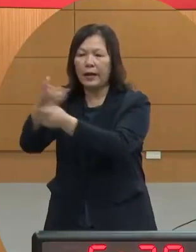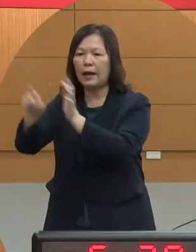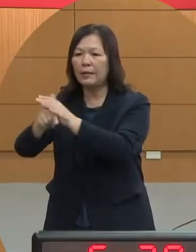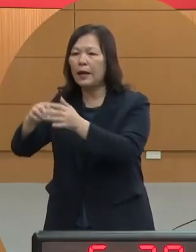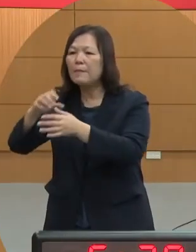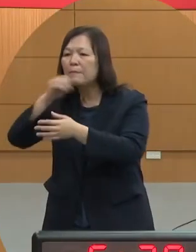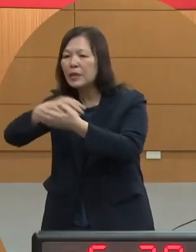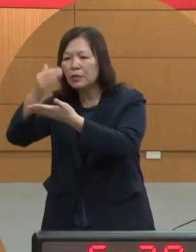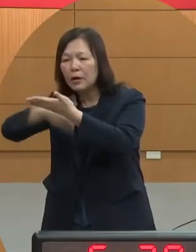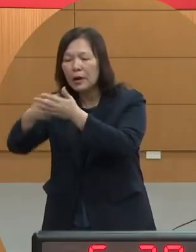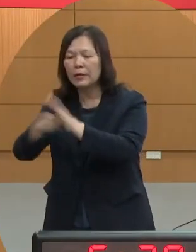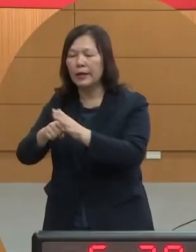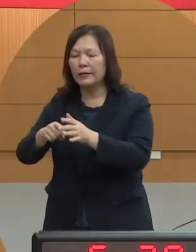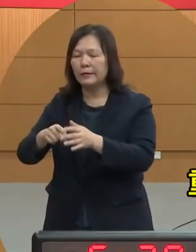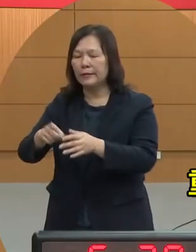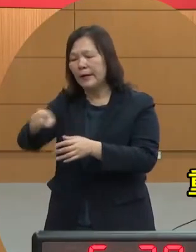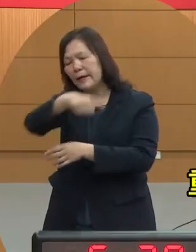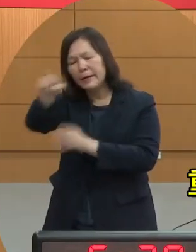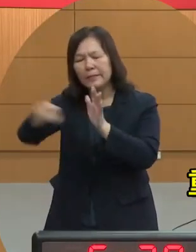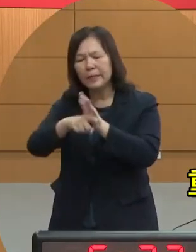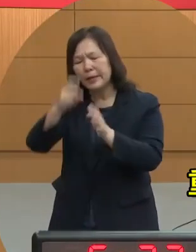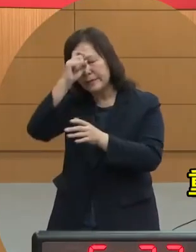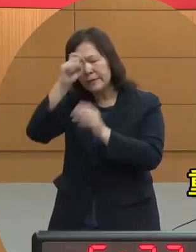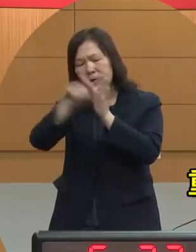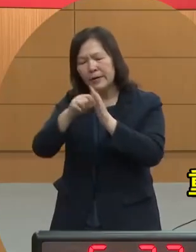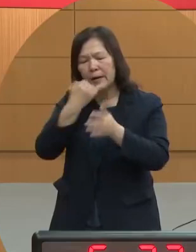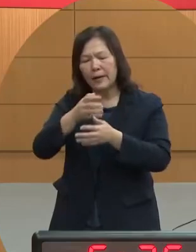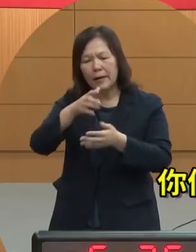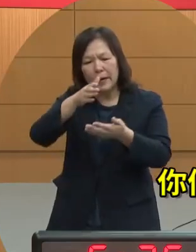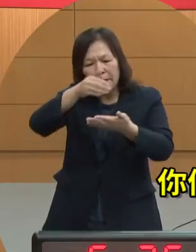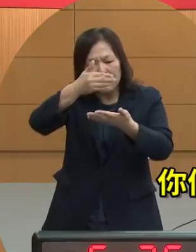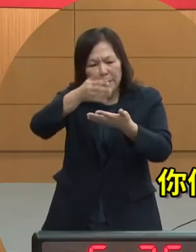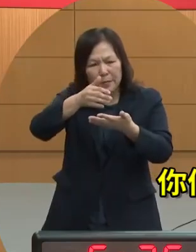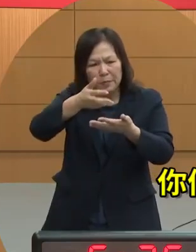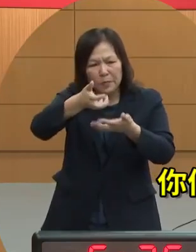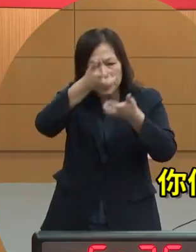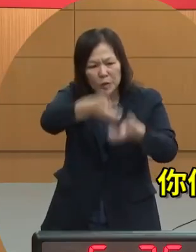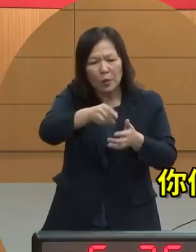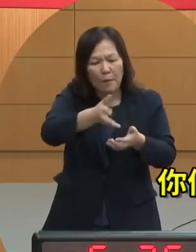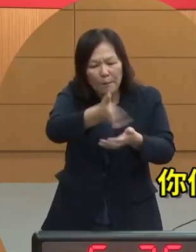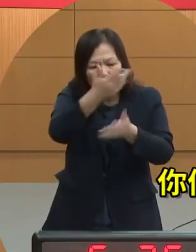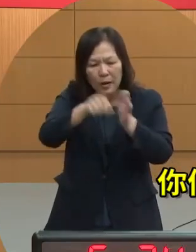欸 拜託你們 重北輕南到這個地步 你們不要的人就往屏南塞